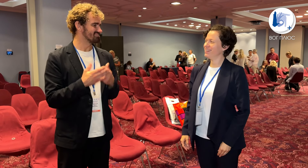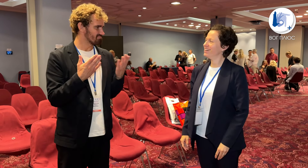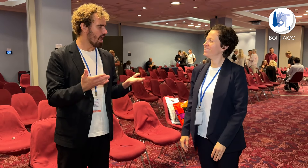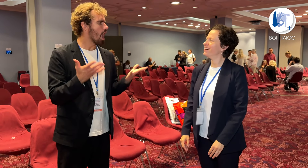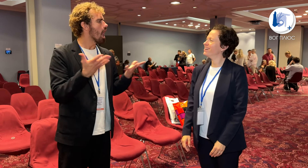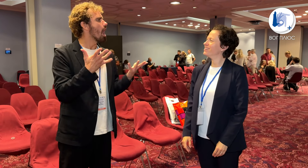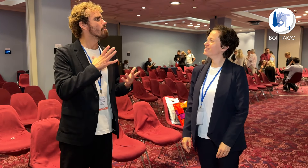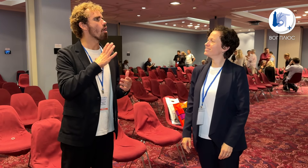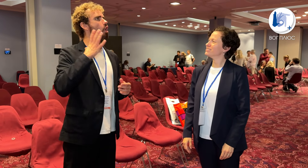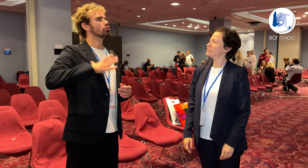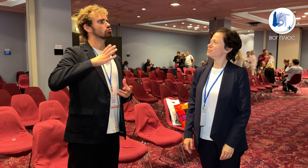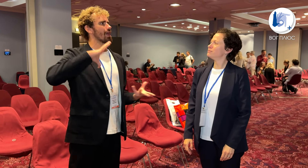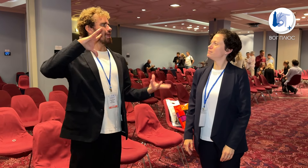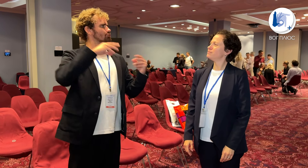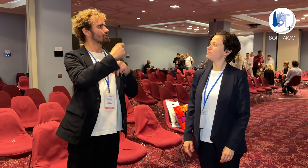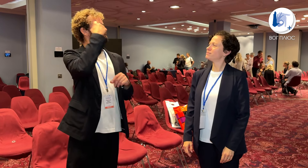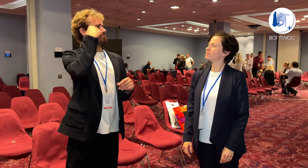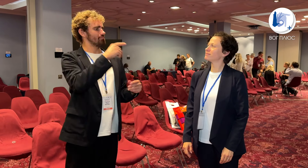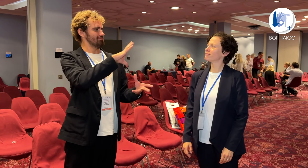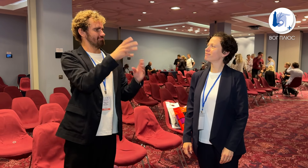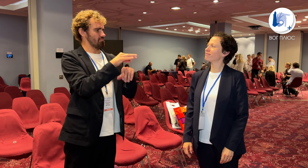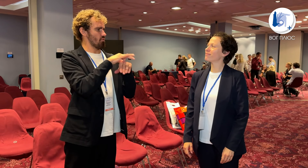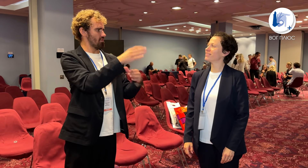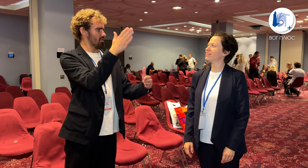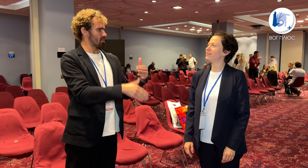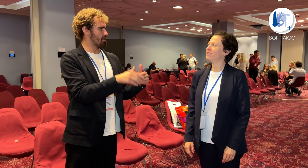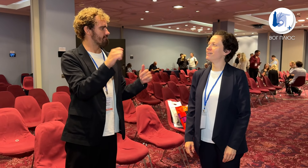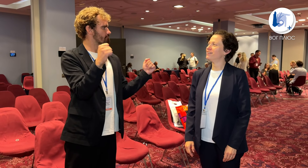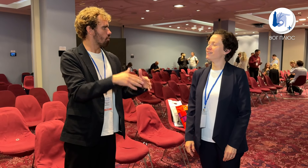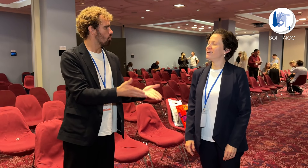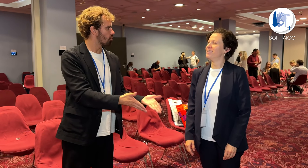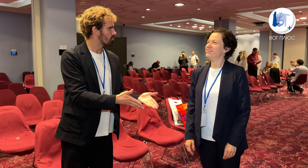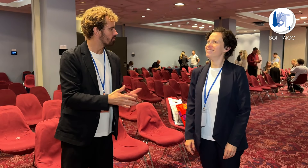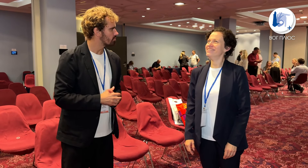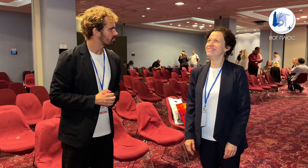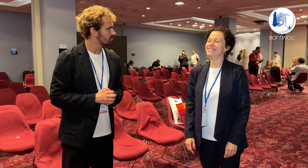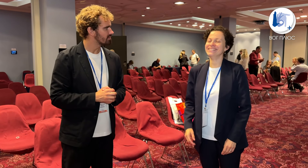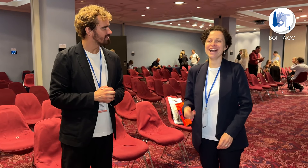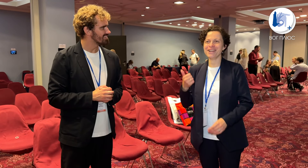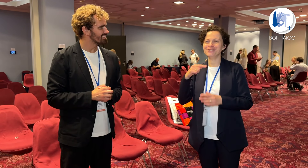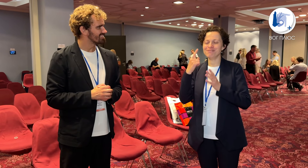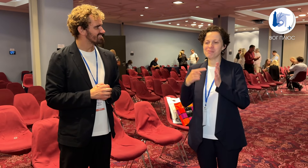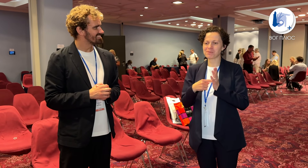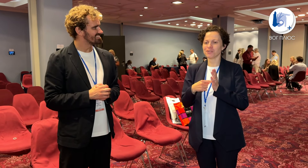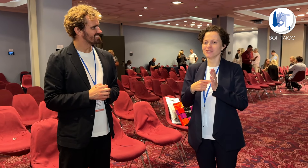Какие основные результаты Вы ожидаете по итогу форума? Хороший вопрос.